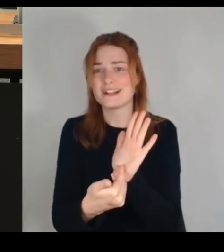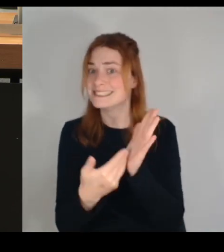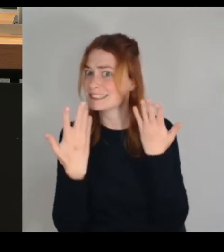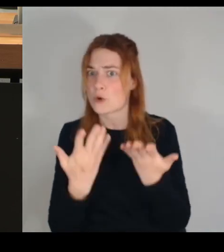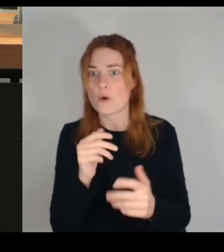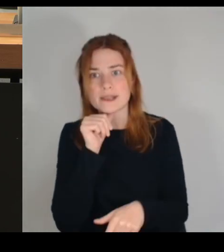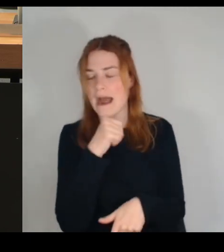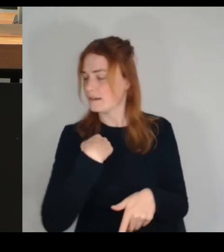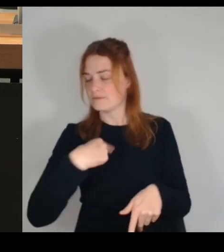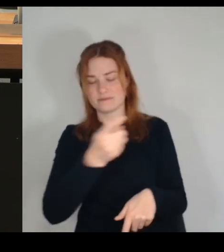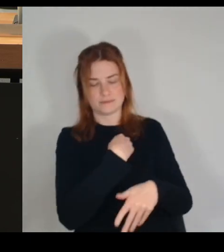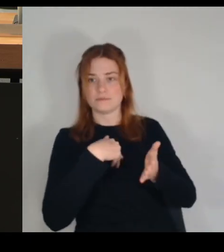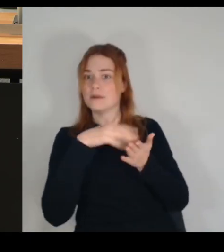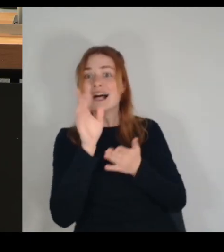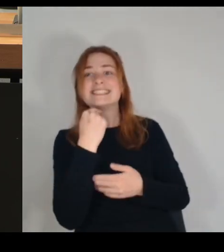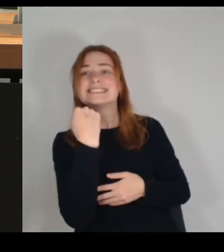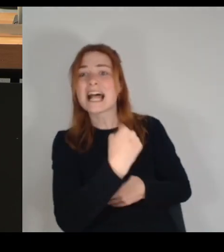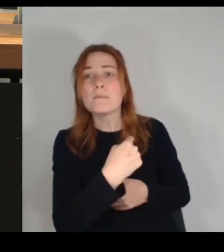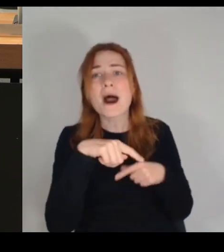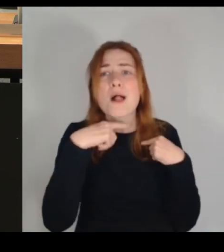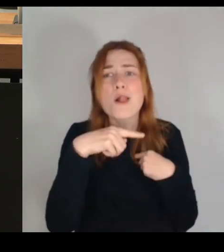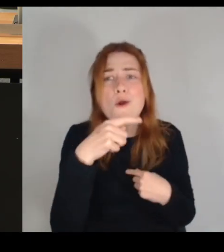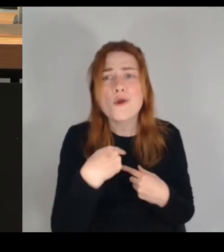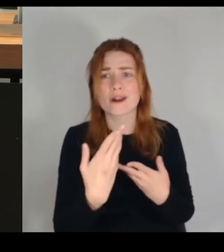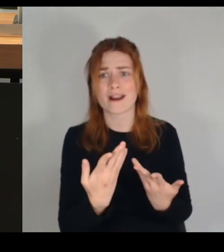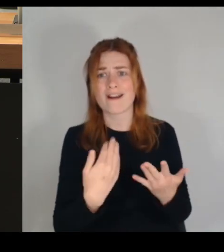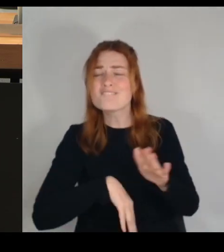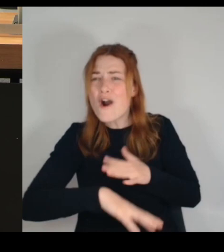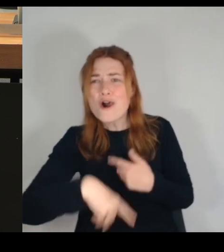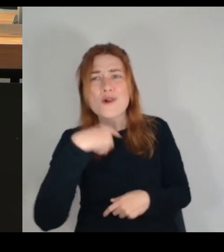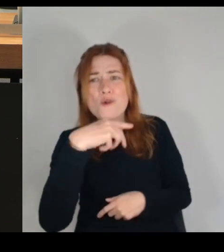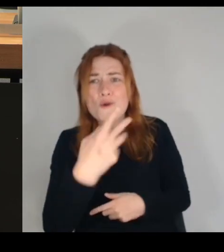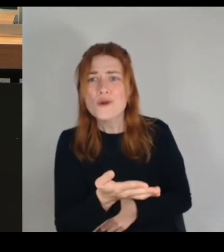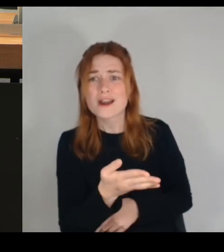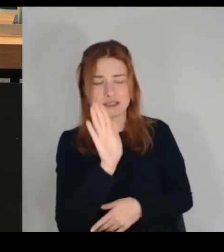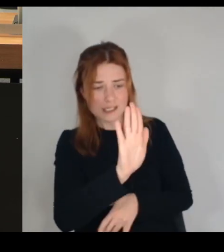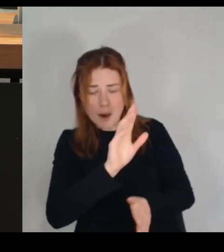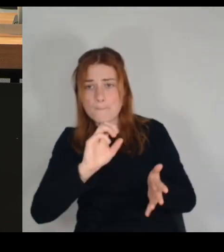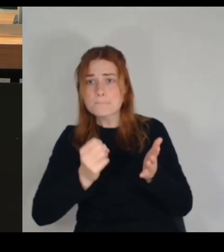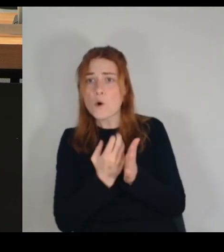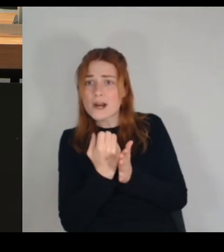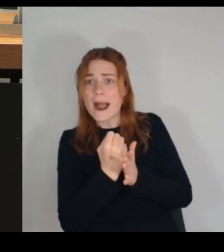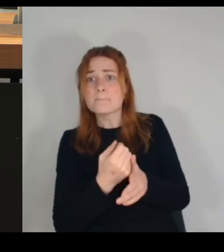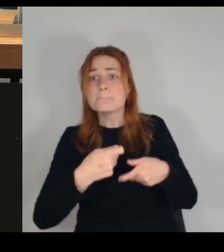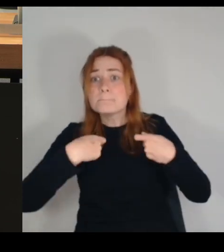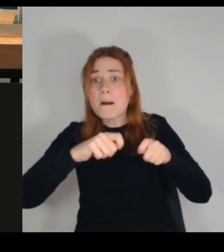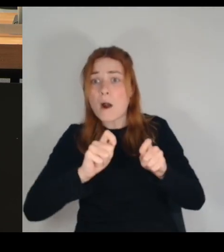Ihr Programm zum Thema Bauen habe ich mir jetzt noch mal angeschaut. Wird man ja auch noch mal machen dürfen.